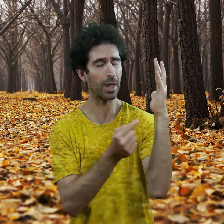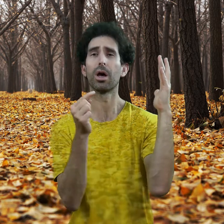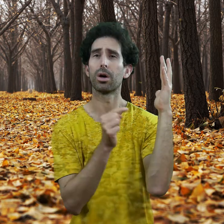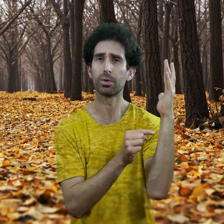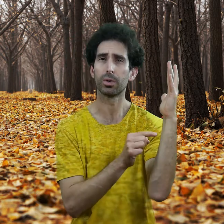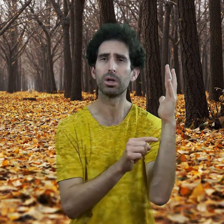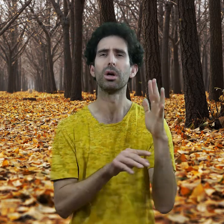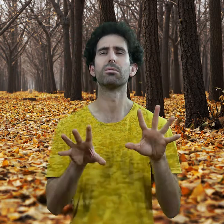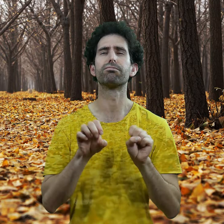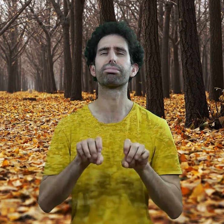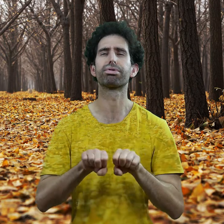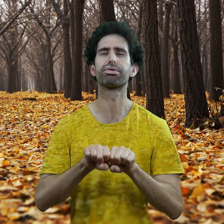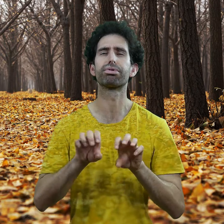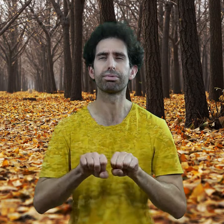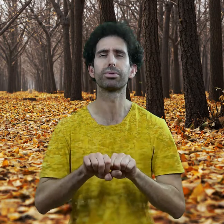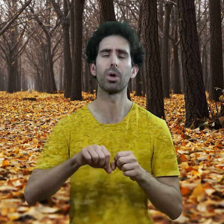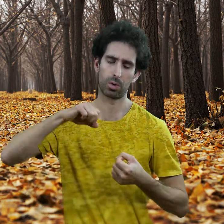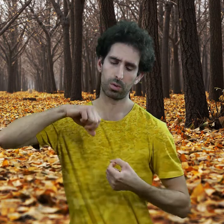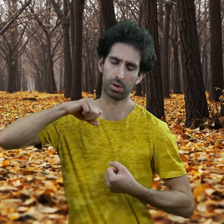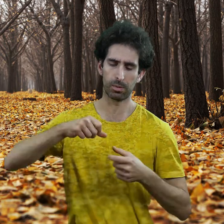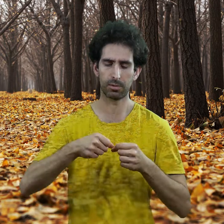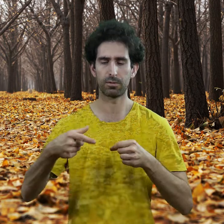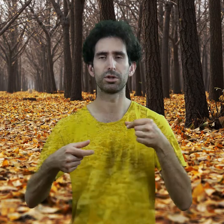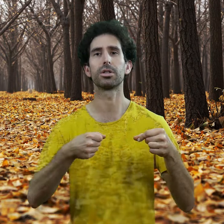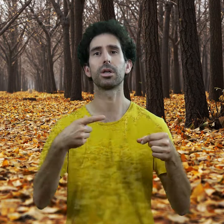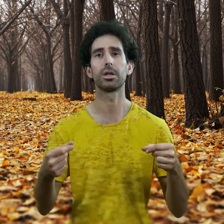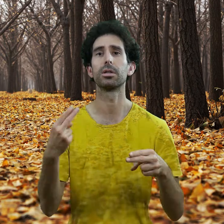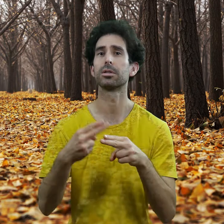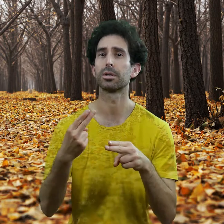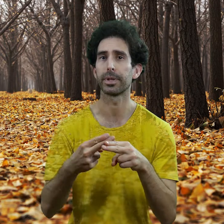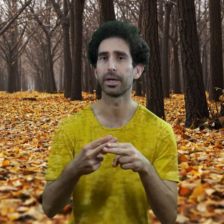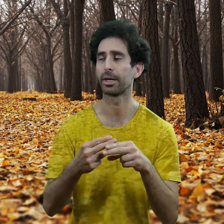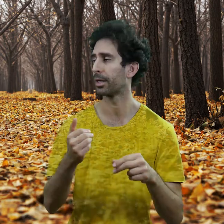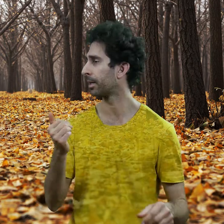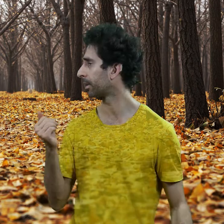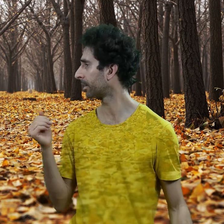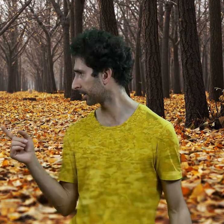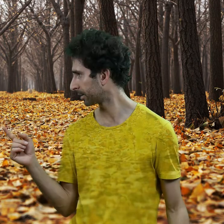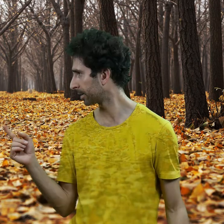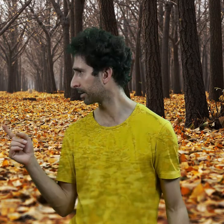Or l'arbre fabrique une hormone végétale qui s'appelle l'éthylène.